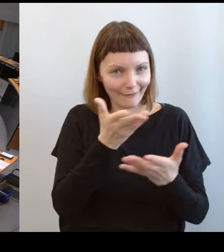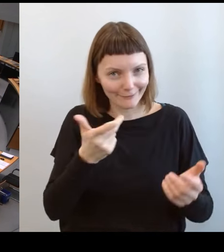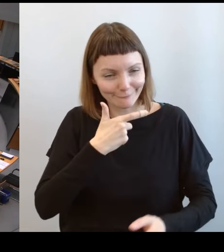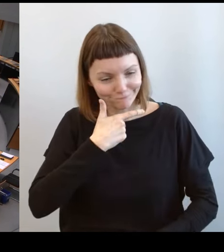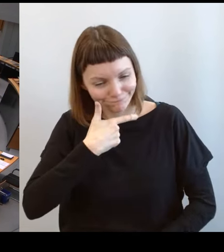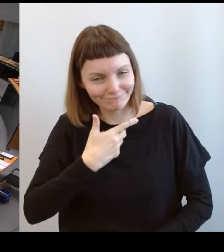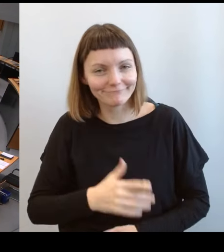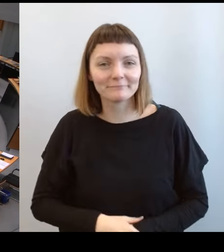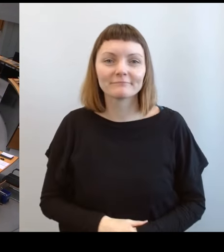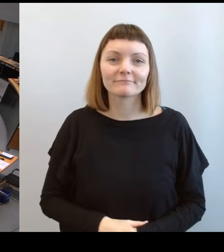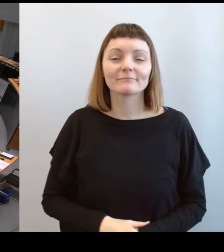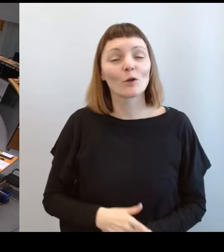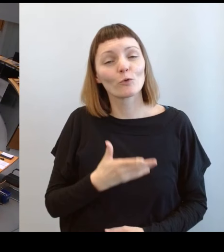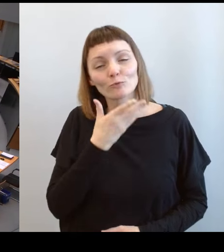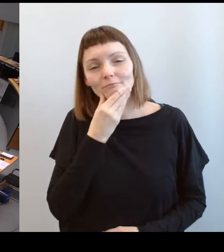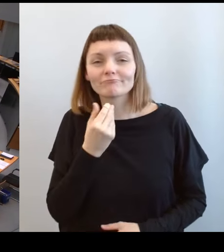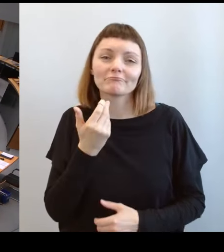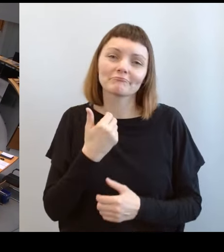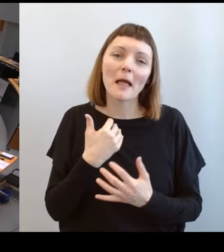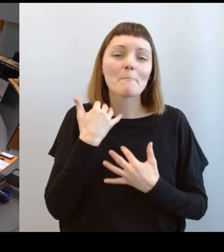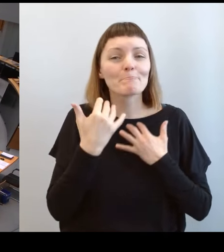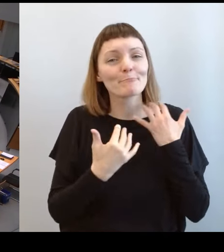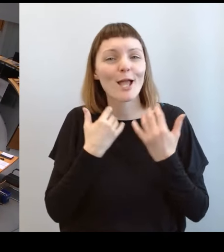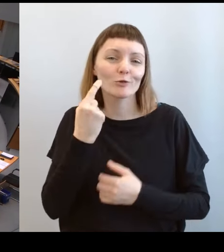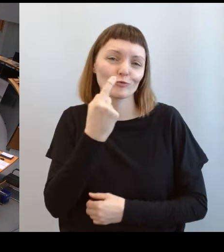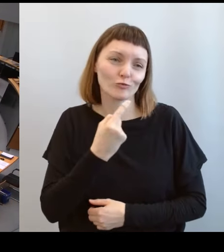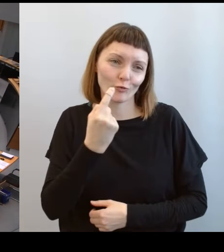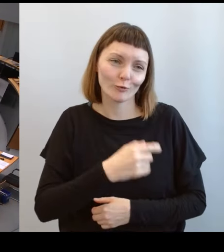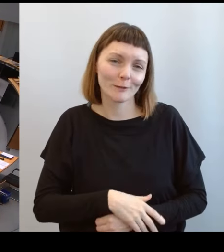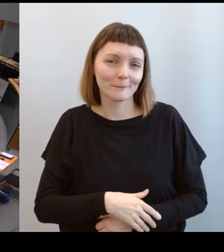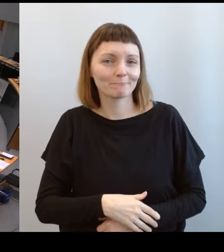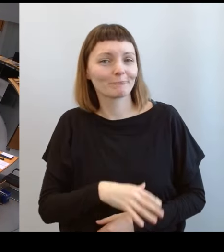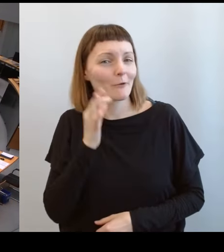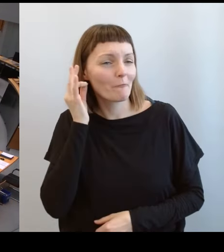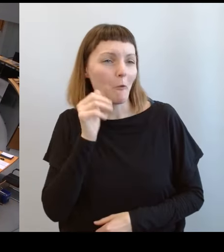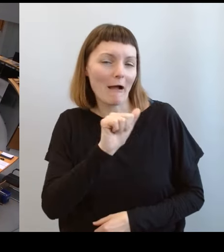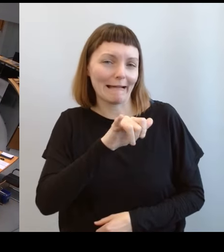Ich nenne Ihnen jetzt mal drei Gründe, wie es zu solchen Auswüchsen kommt. Und ich sage Ihnen,